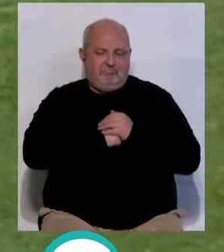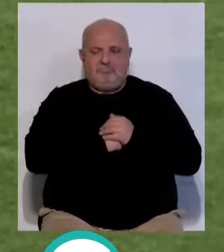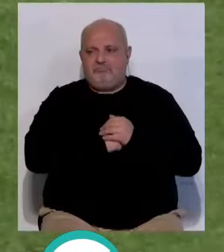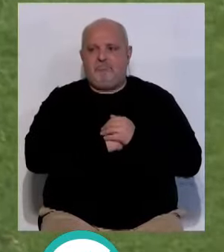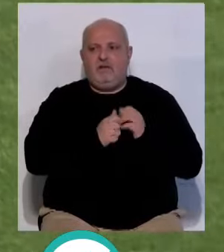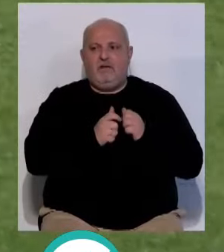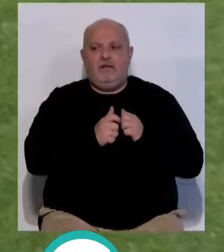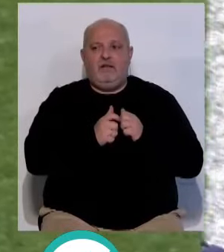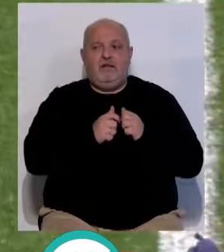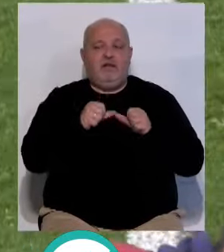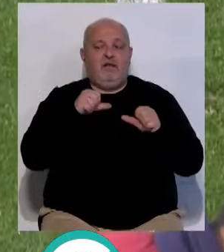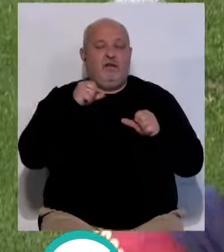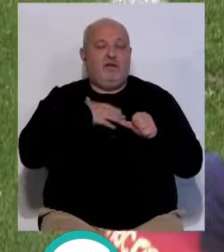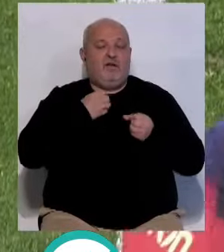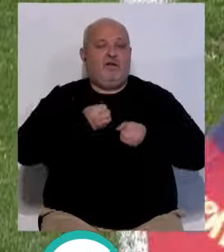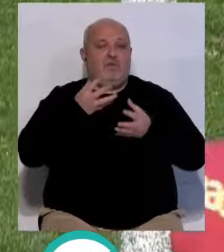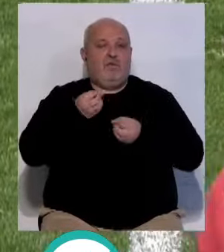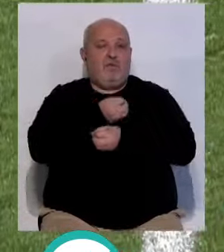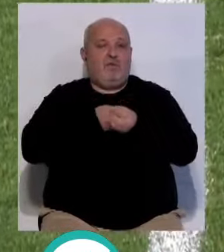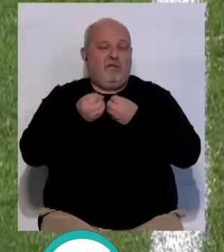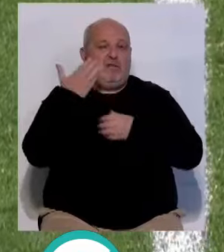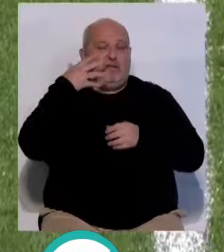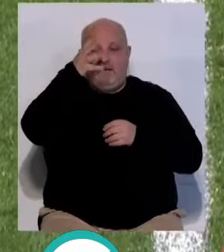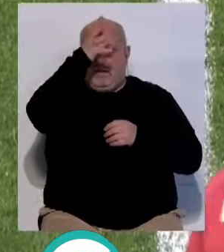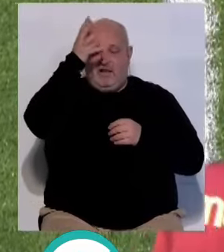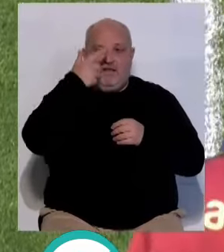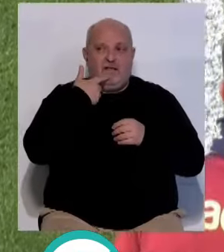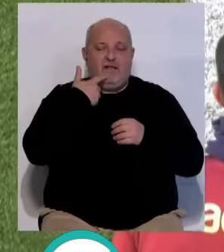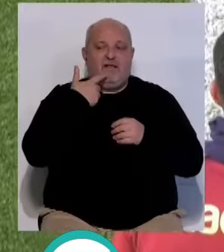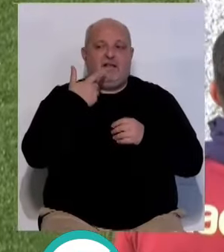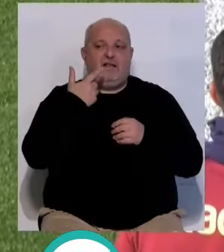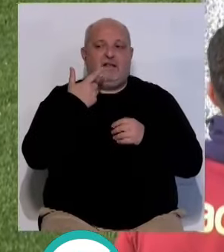ni idea de fútbol tú Fíjate que el comentario en verano el comentario en verano era que iba a ser